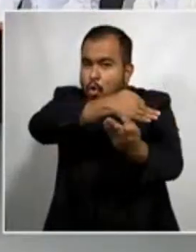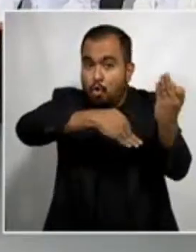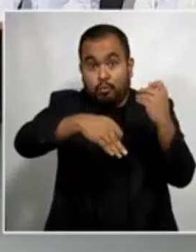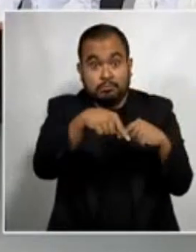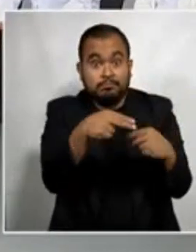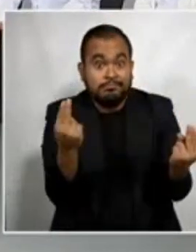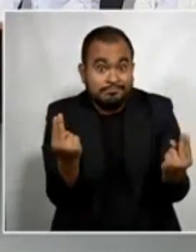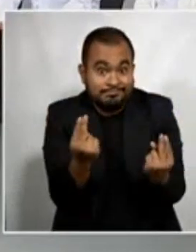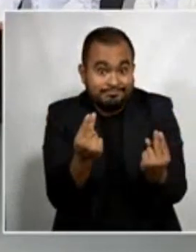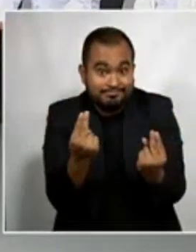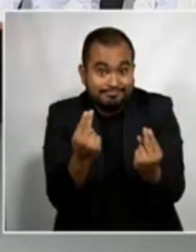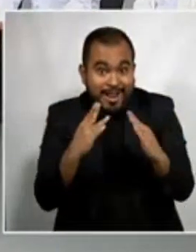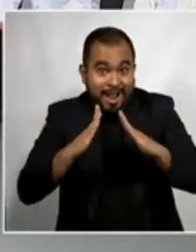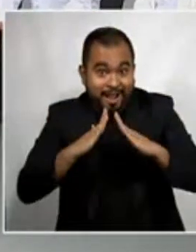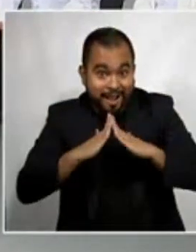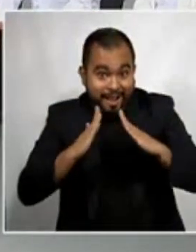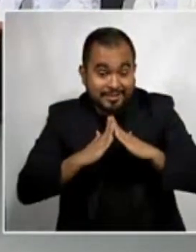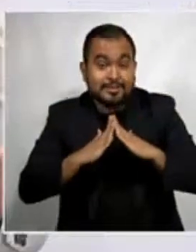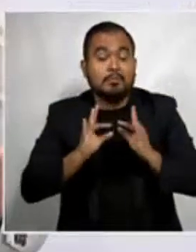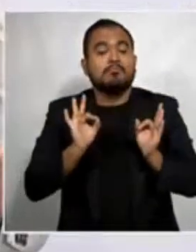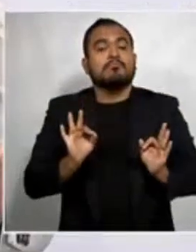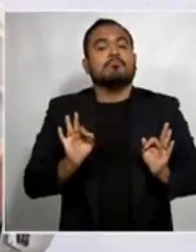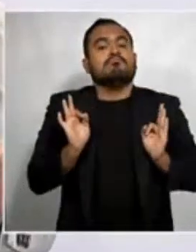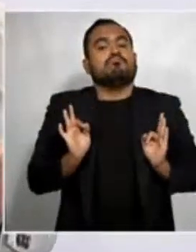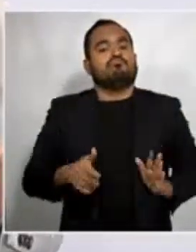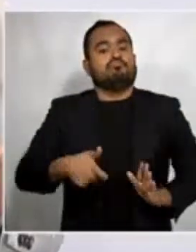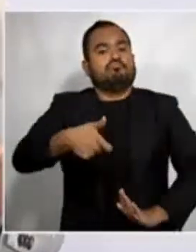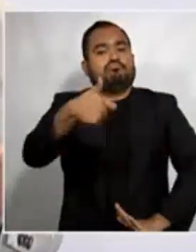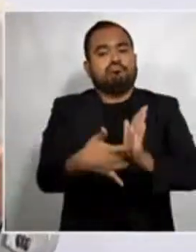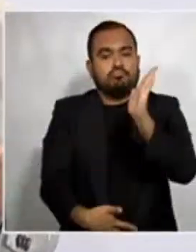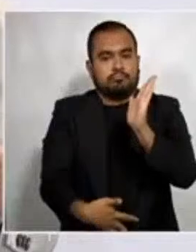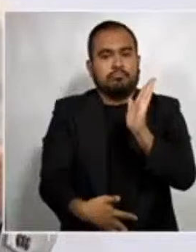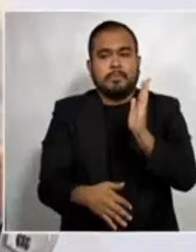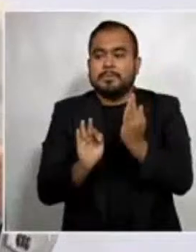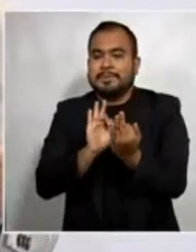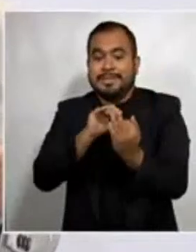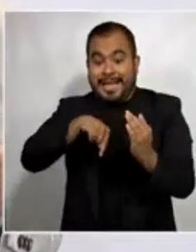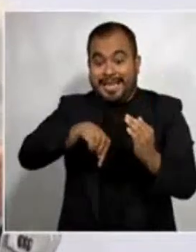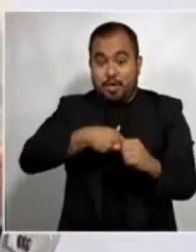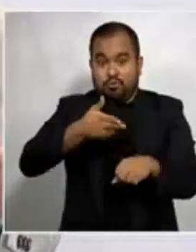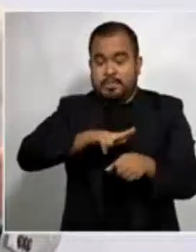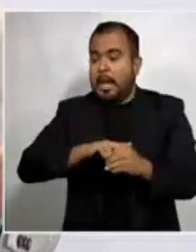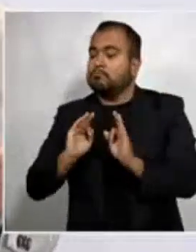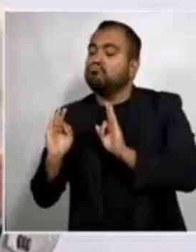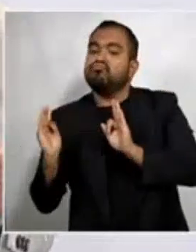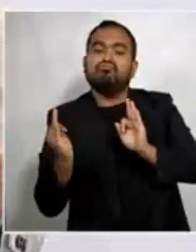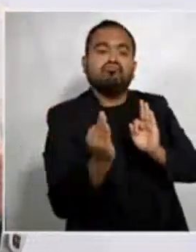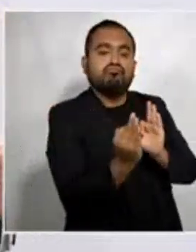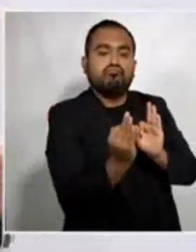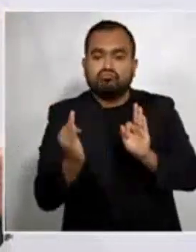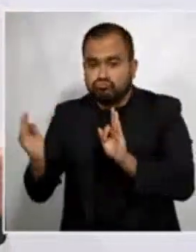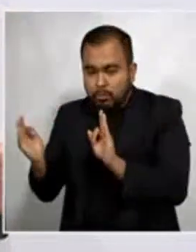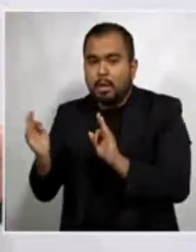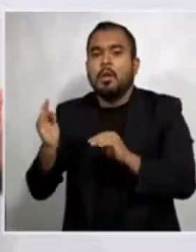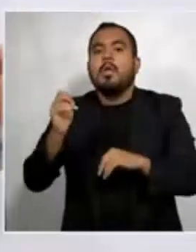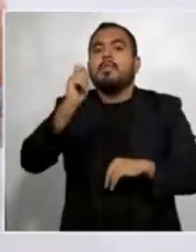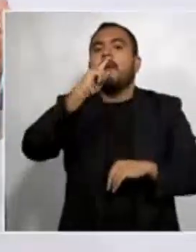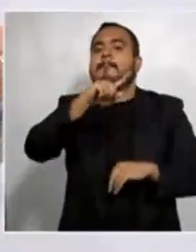asequible en los alrededores de la clínica. será dar los usos de suelo correspondientes y generar